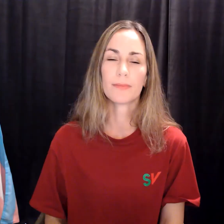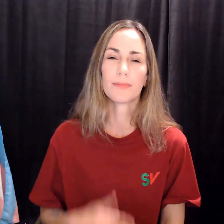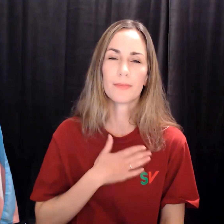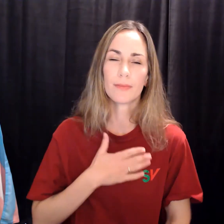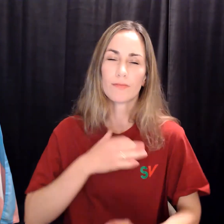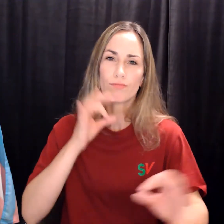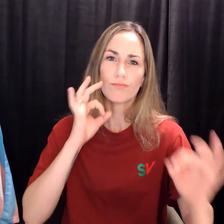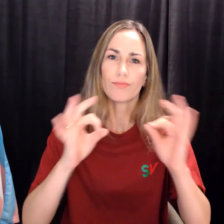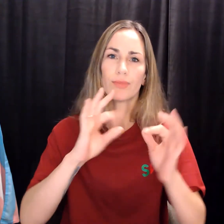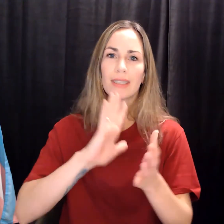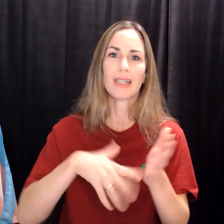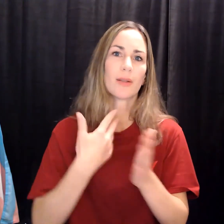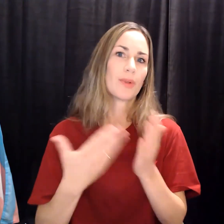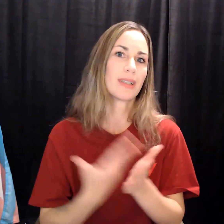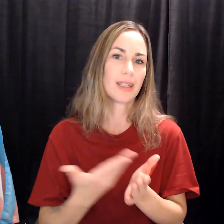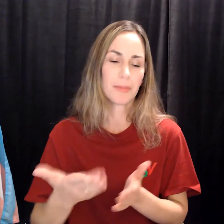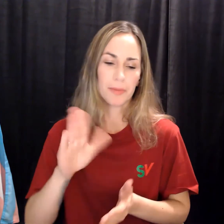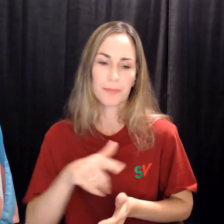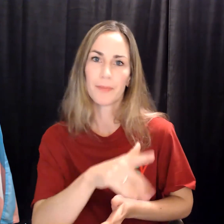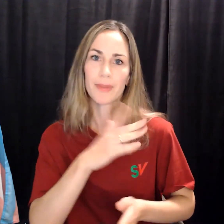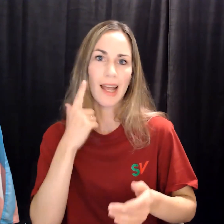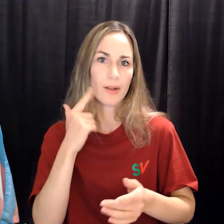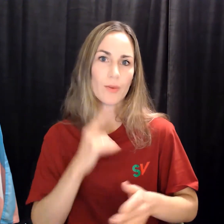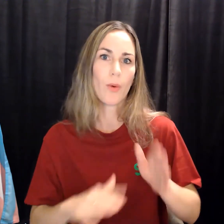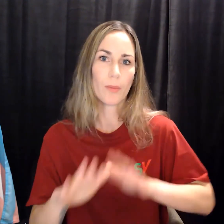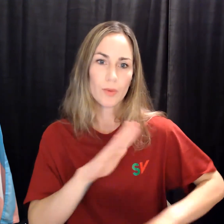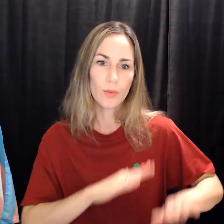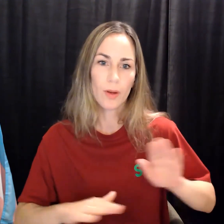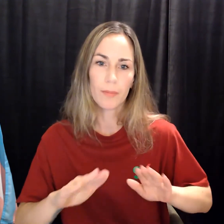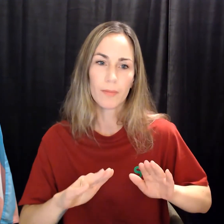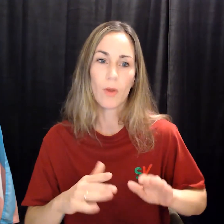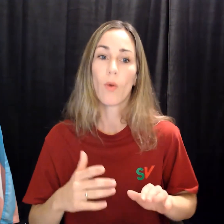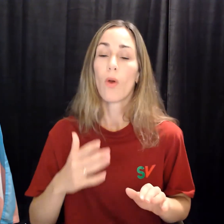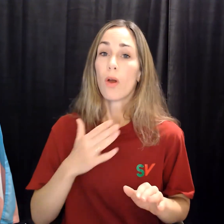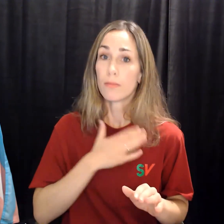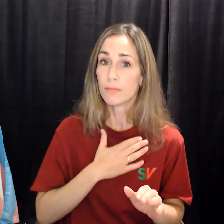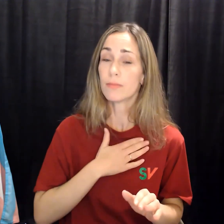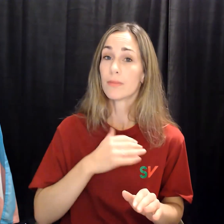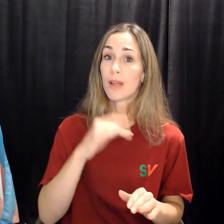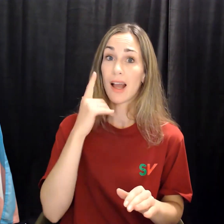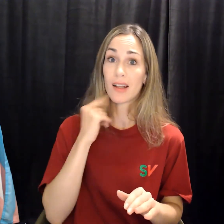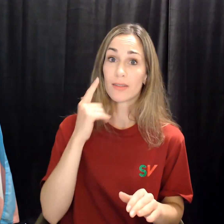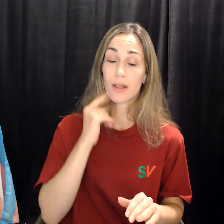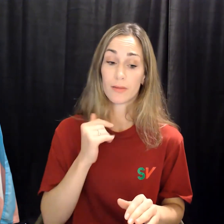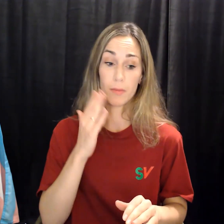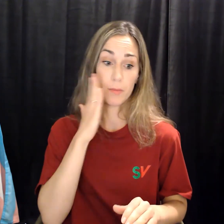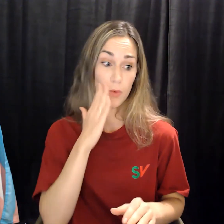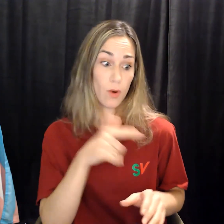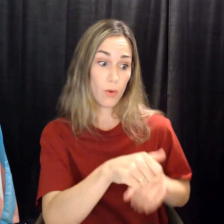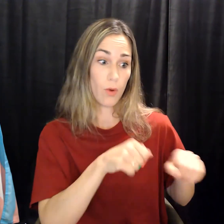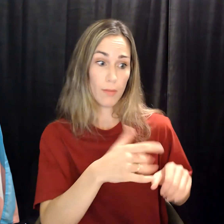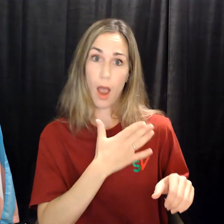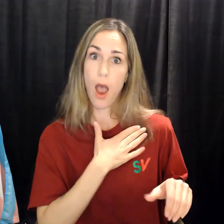Vi vil ha fullgodt tegnspråklig tilbud i eldreomsorgen og at eldre skal kunne søke plass